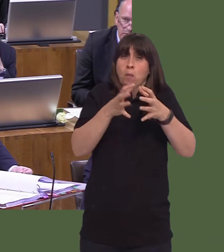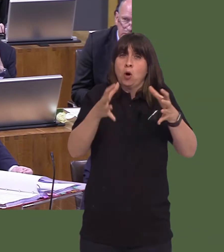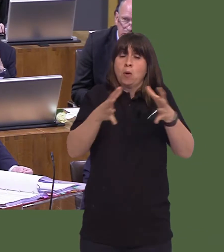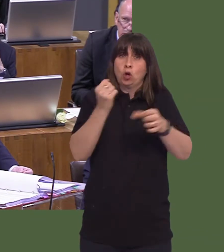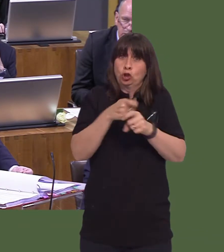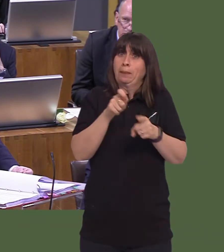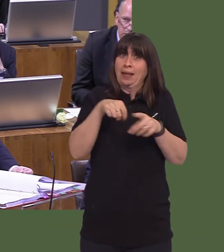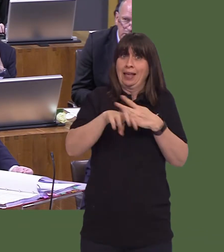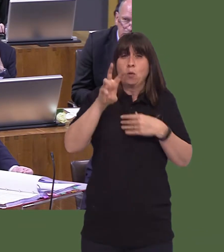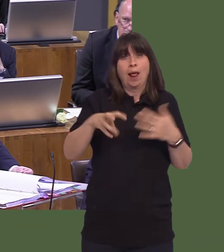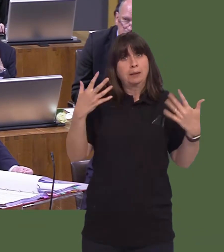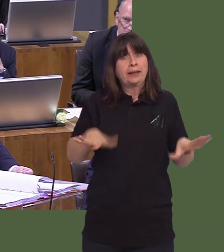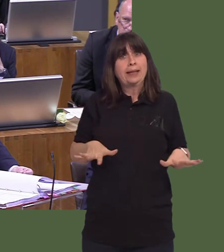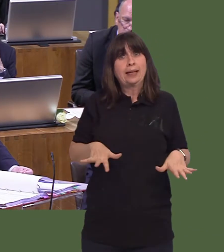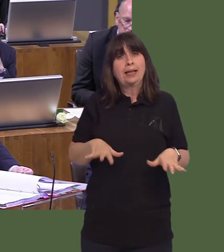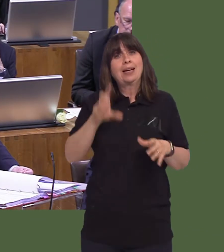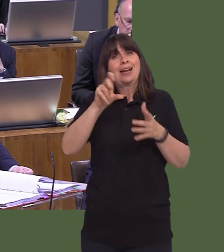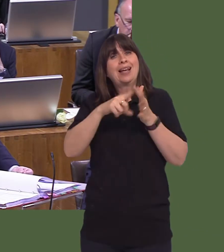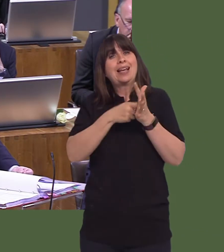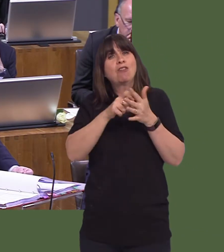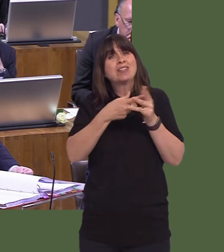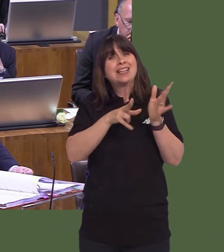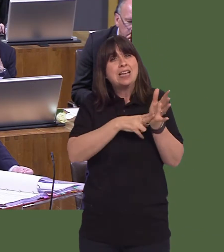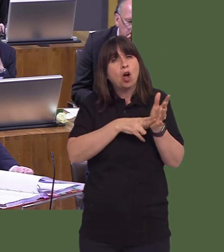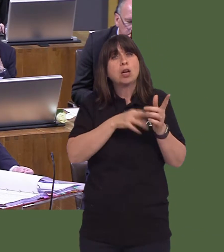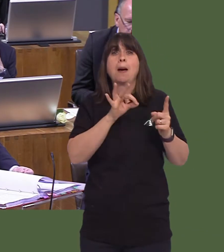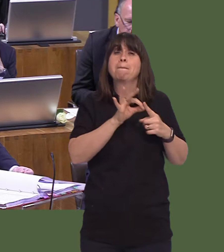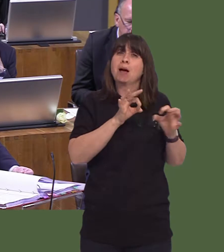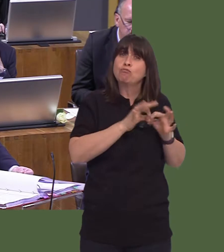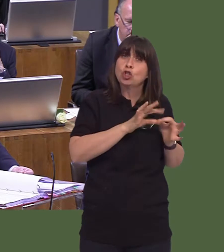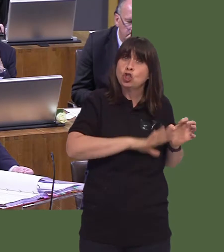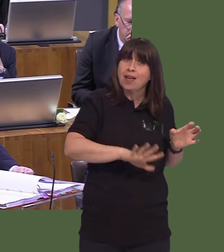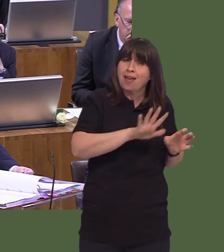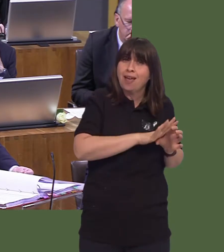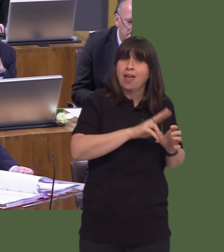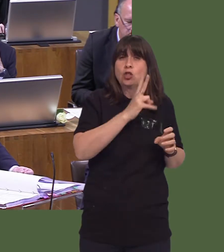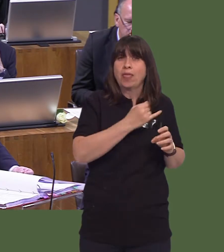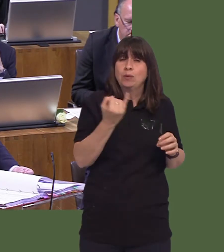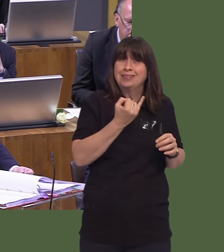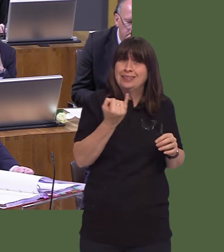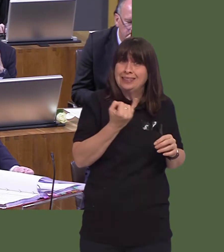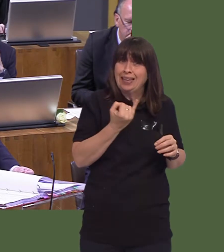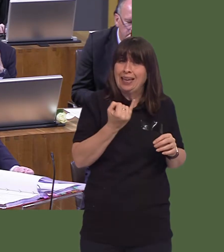A ydy e'n wir i ddweud nad yw rhai gwasanaethau wedi gallu cael eu cynnal? Ydy, mae hynny'n iawn.